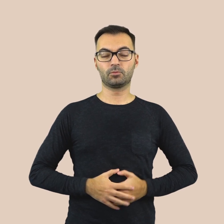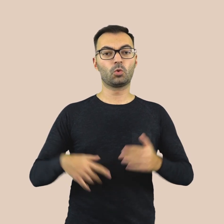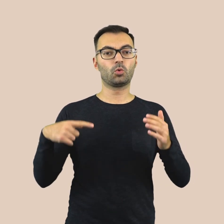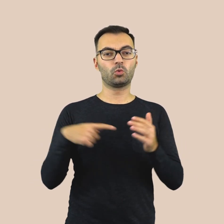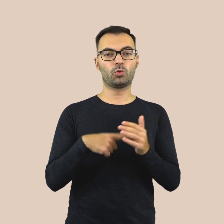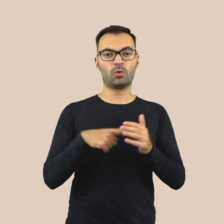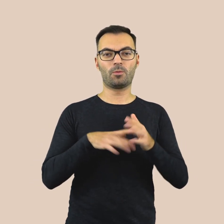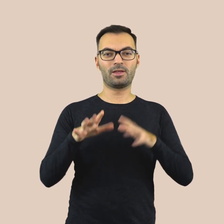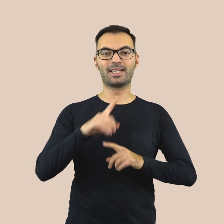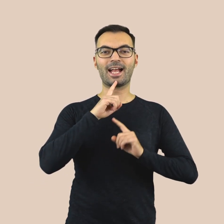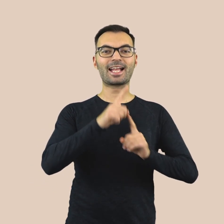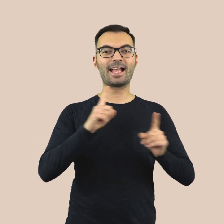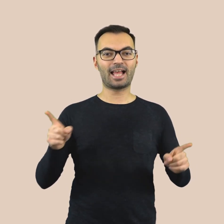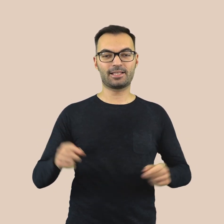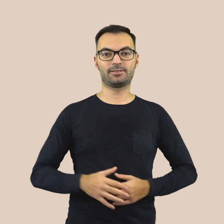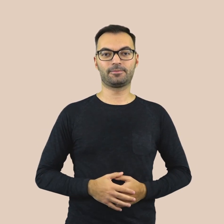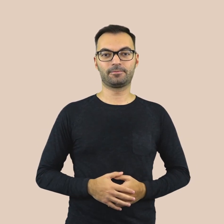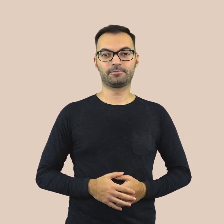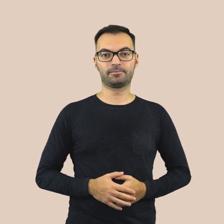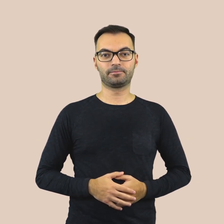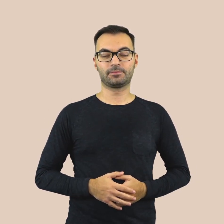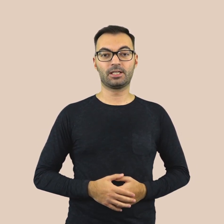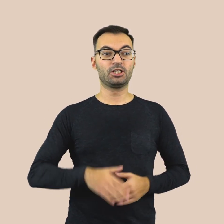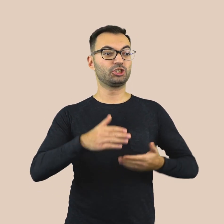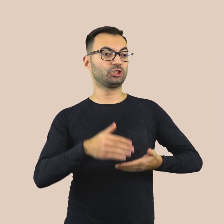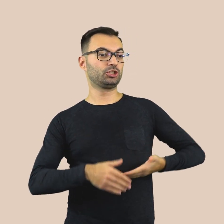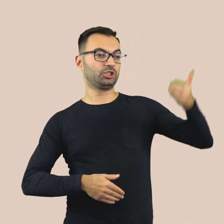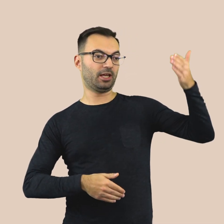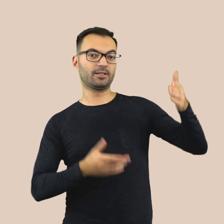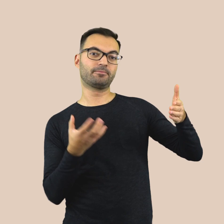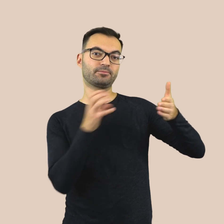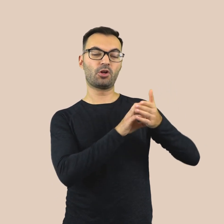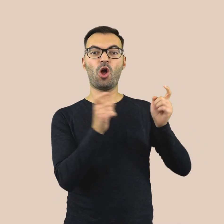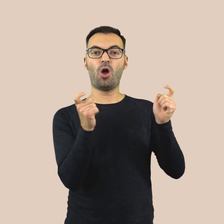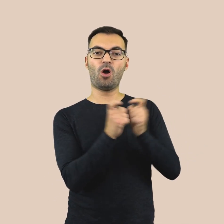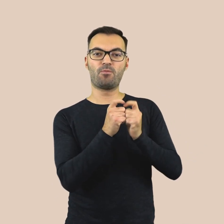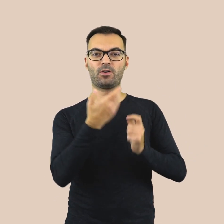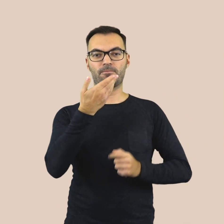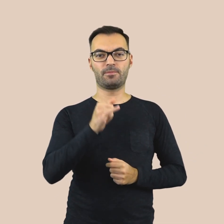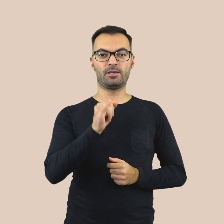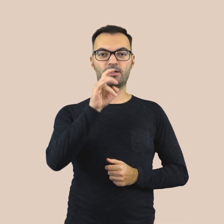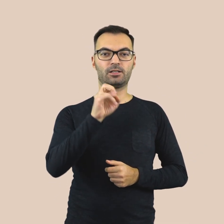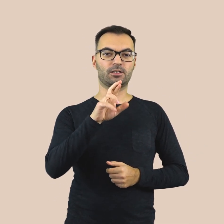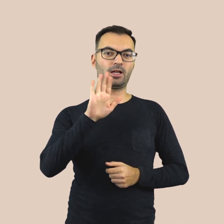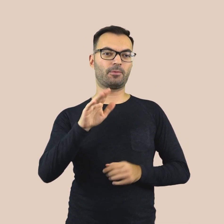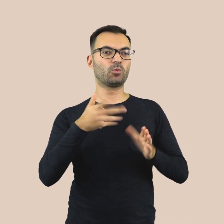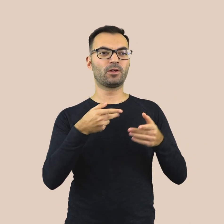To kazalnica, która znajduje się na ścianie obok mihrabu